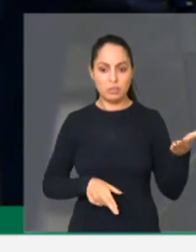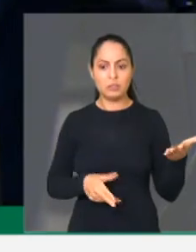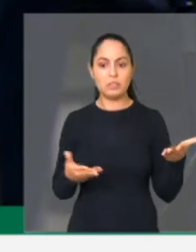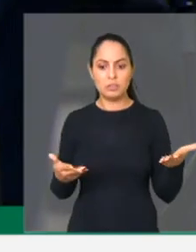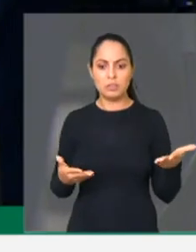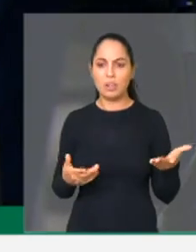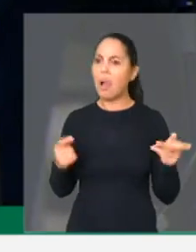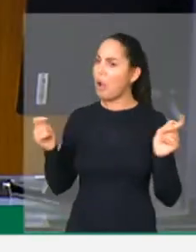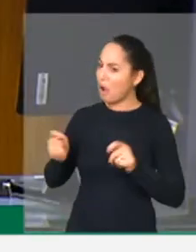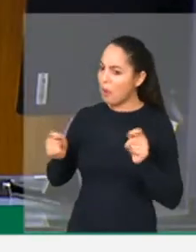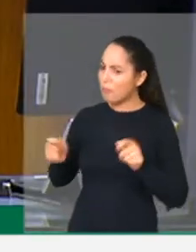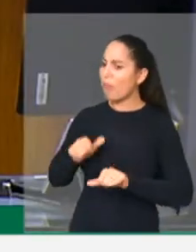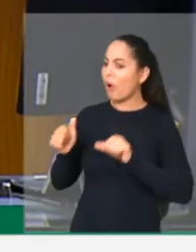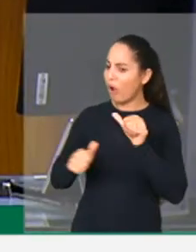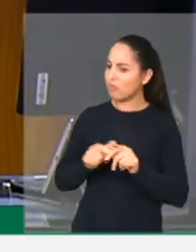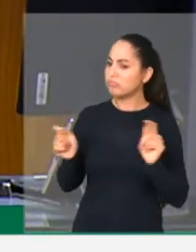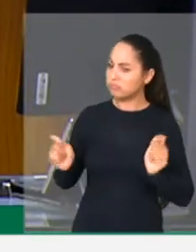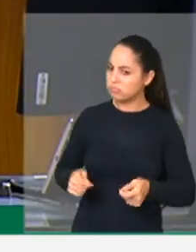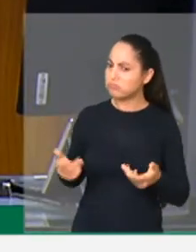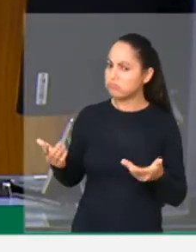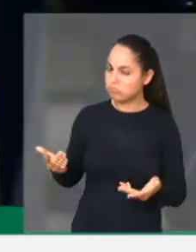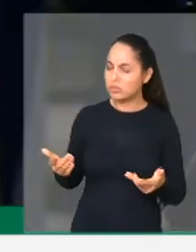PELA CASA E NÃO ACOLHIDO PELO RELATOR, COMO FOI FEITO. ESSA, ESSE É O NOSSO ENTENDIMENTO, SOBRE O QUE ACONTECEU.